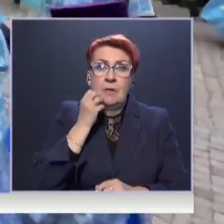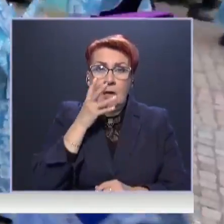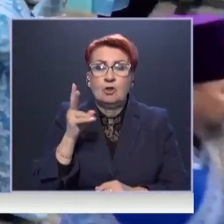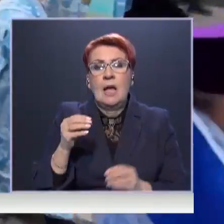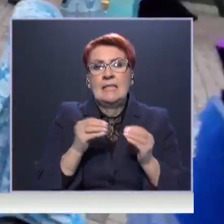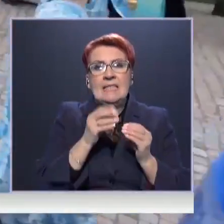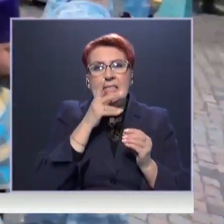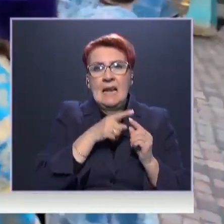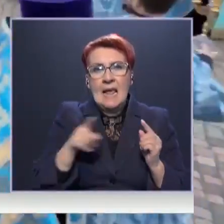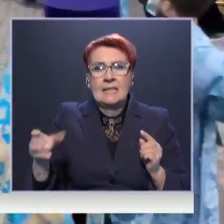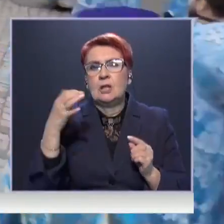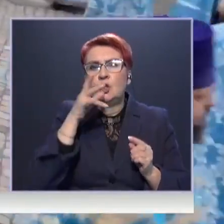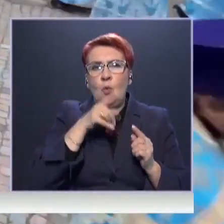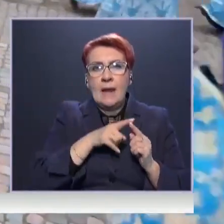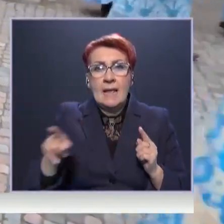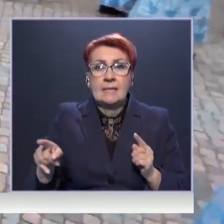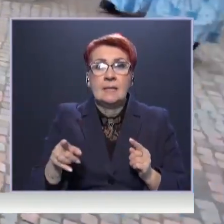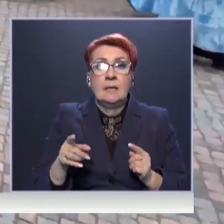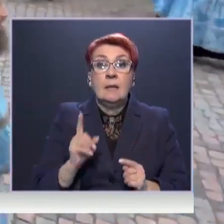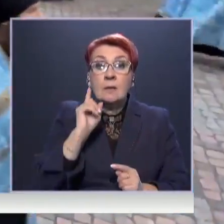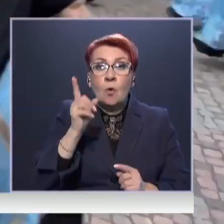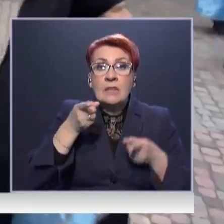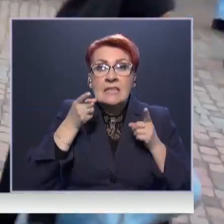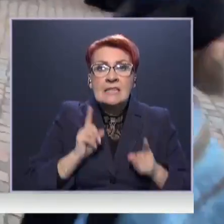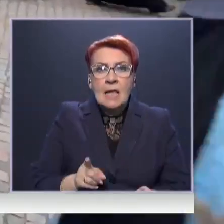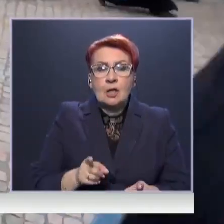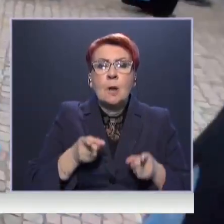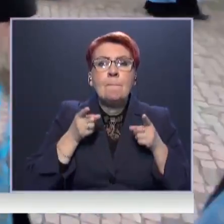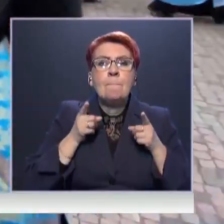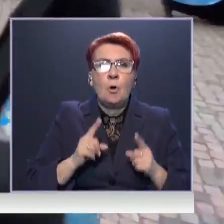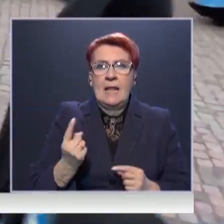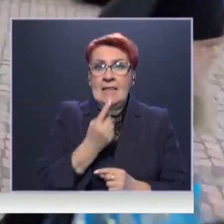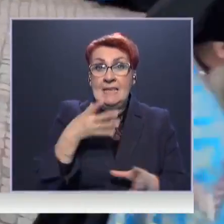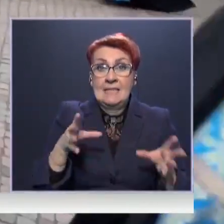Столетия но настоящие подлинное единство мы видим сегодня